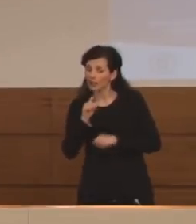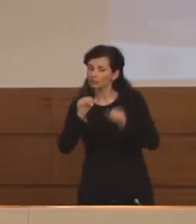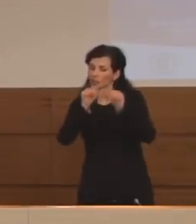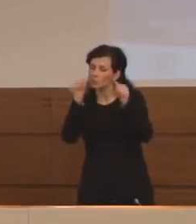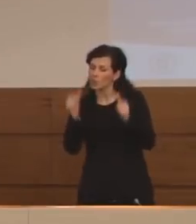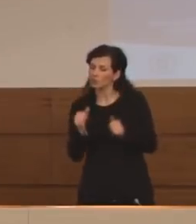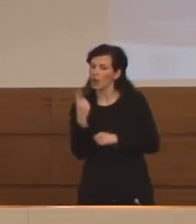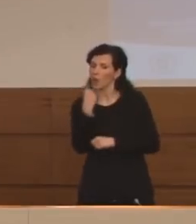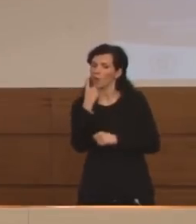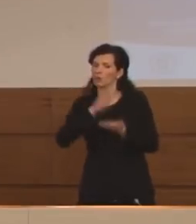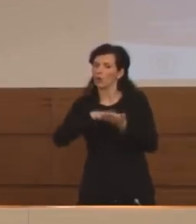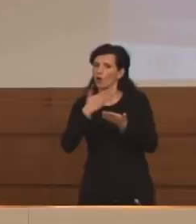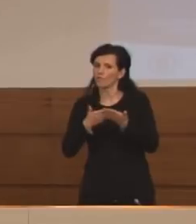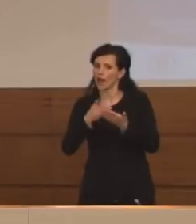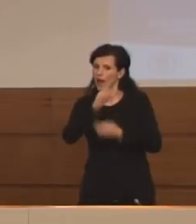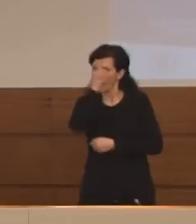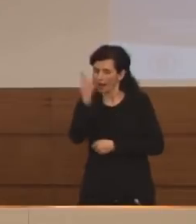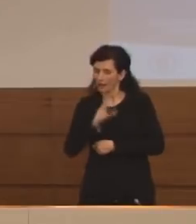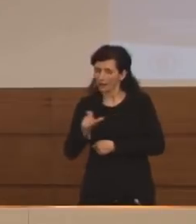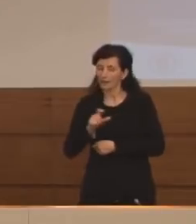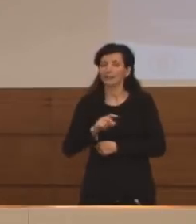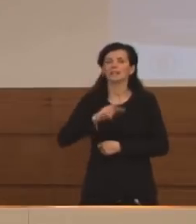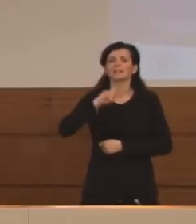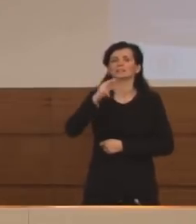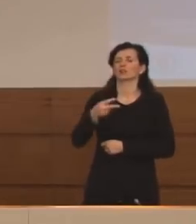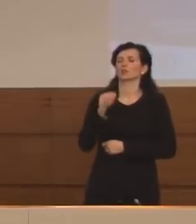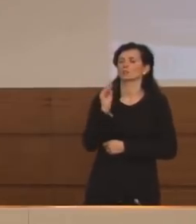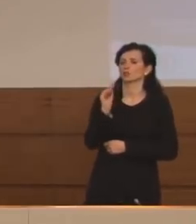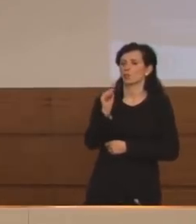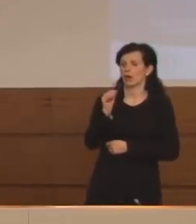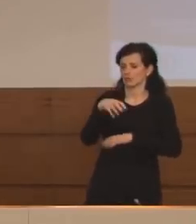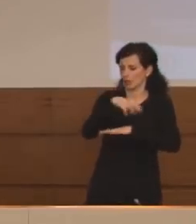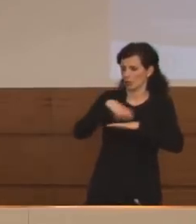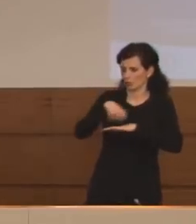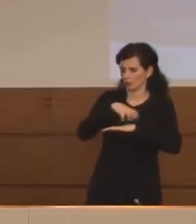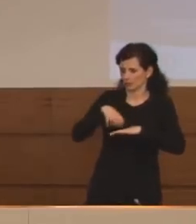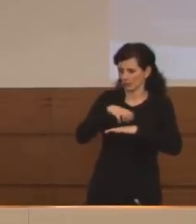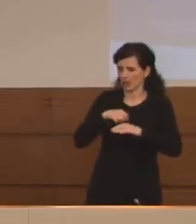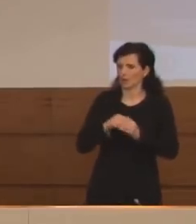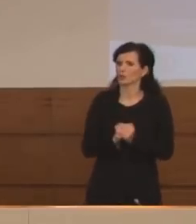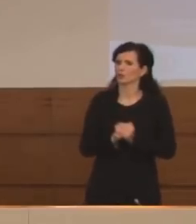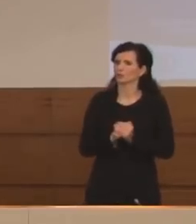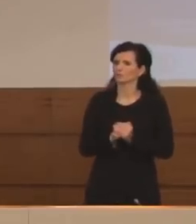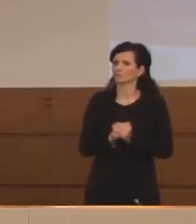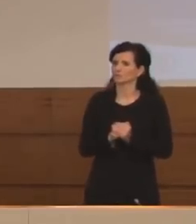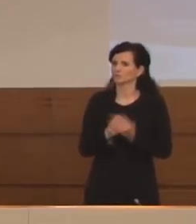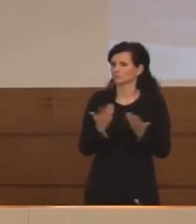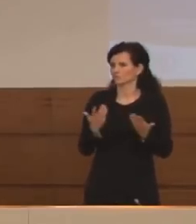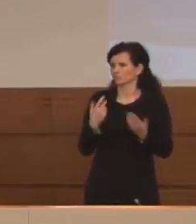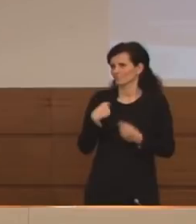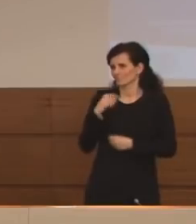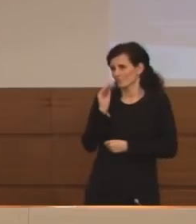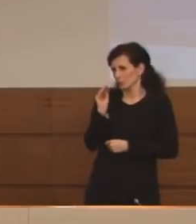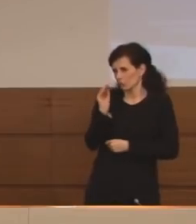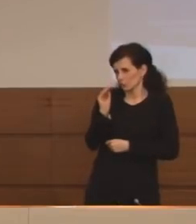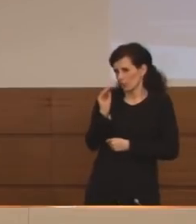La seconda per il Commissario è questa, un pochino più di sistema, diciamo